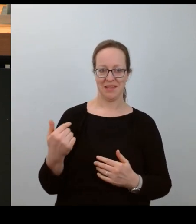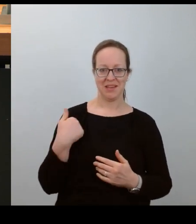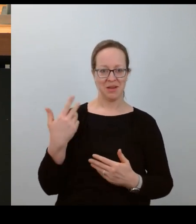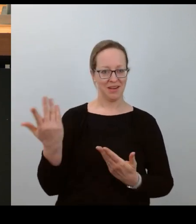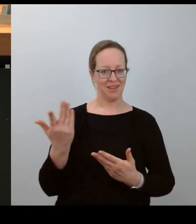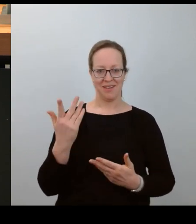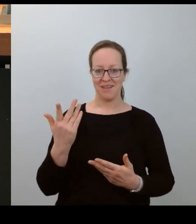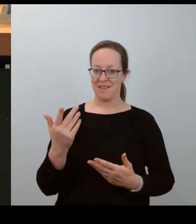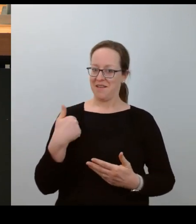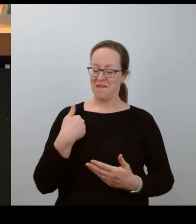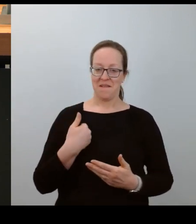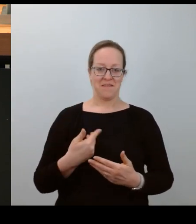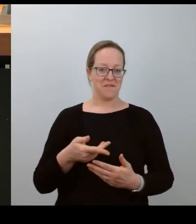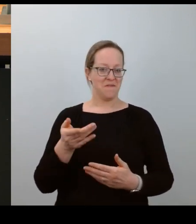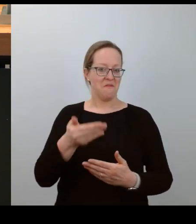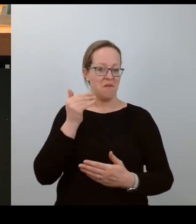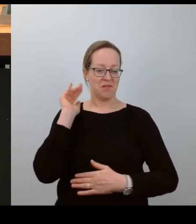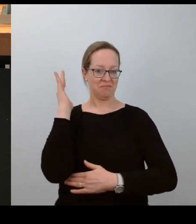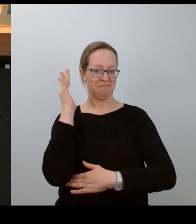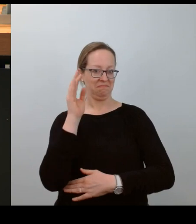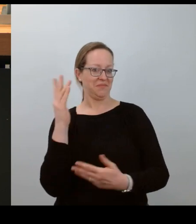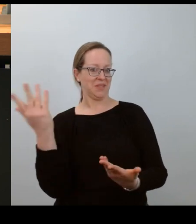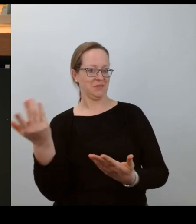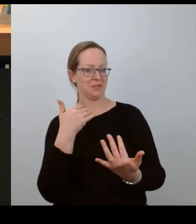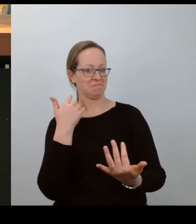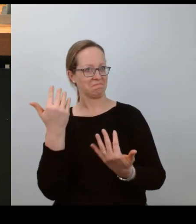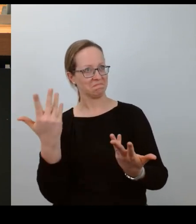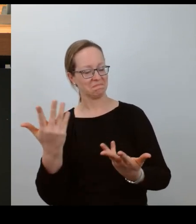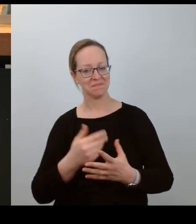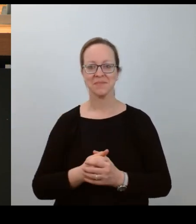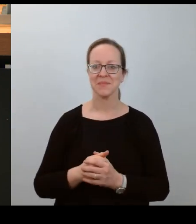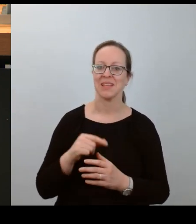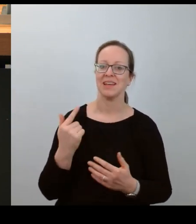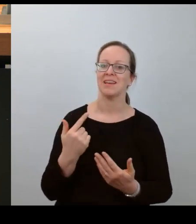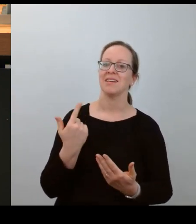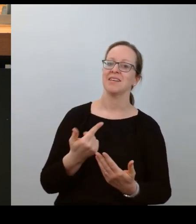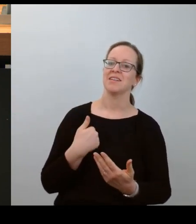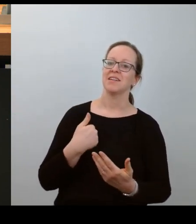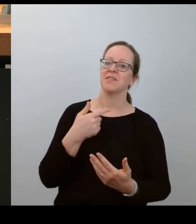den Haushaltsberatungen festgestellt, dass der Umfang des Senates mit dem Raumthema eines der größten